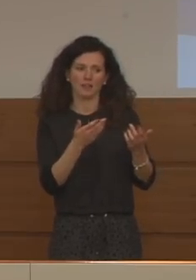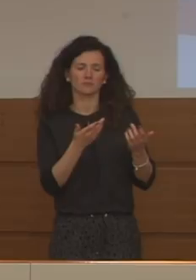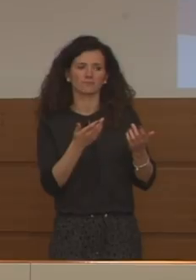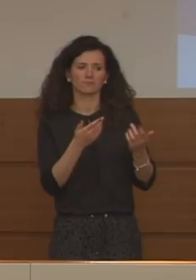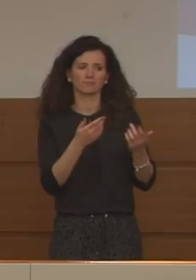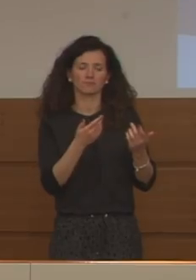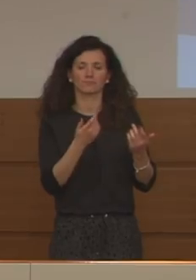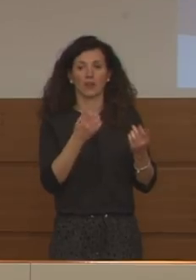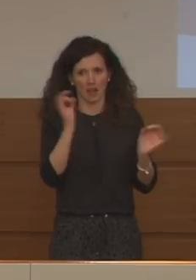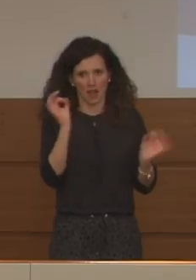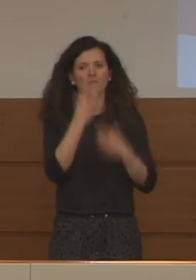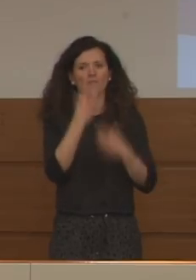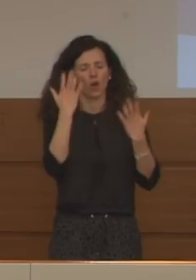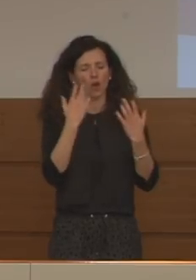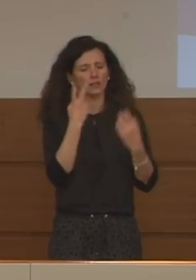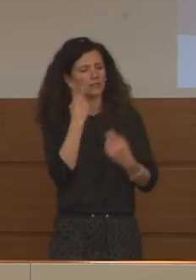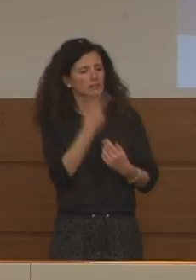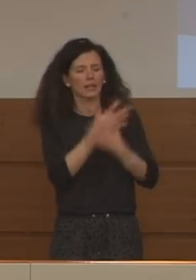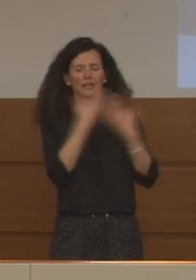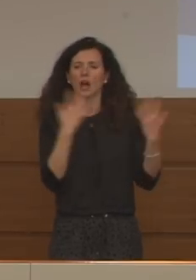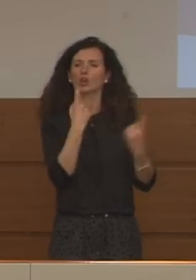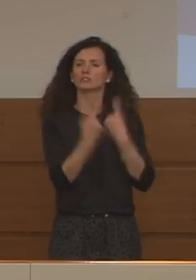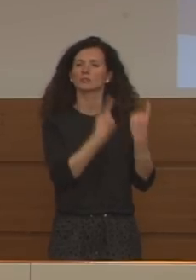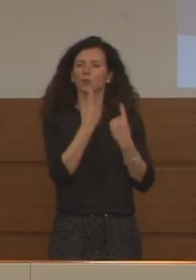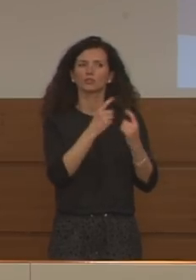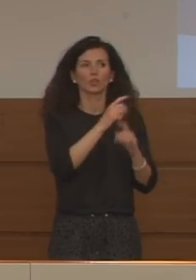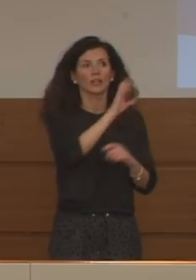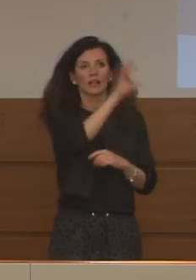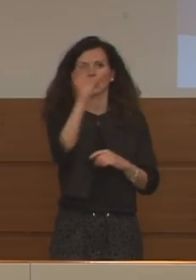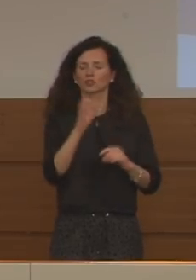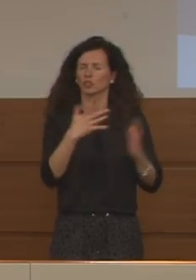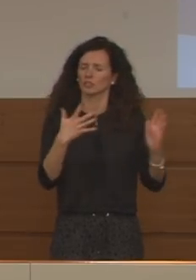alcune Regioni e credo che non dobbiamo mai stancarci di ringraziare le persone,